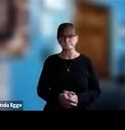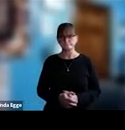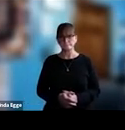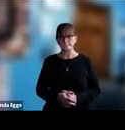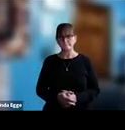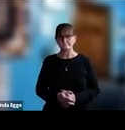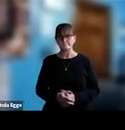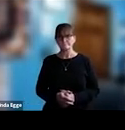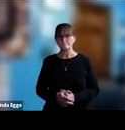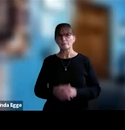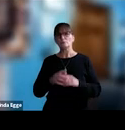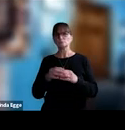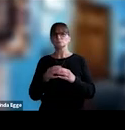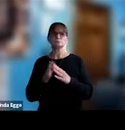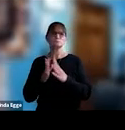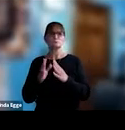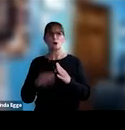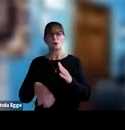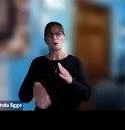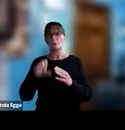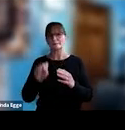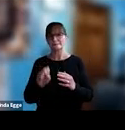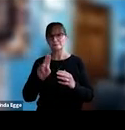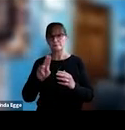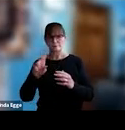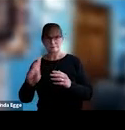La sección de historial de consumo de sustancias del MSR